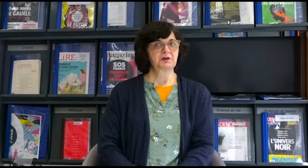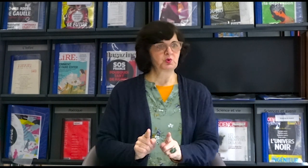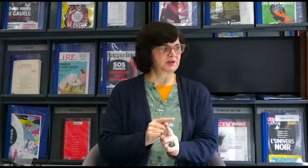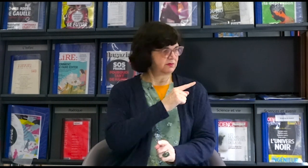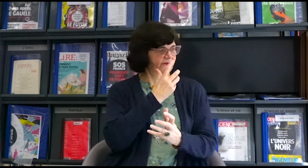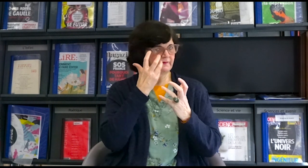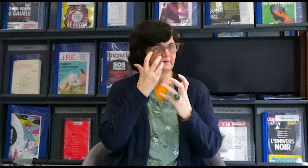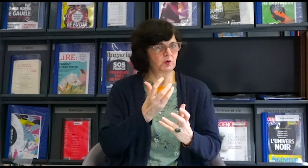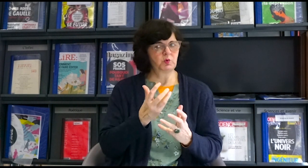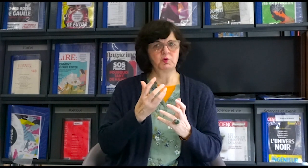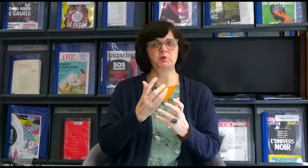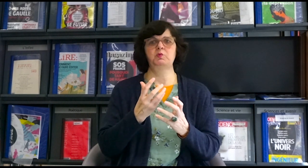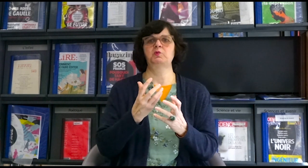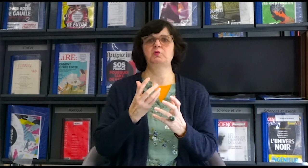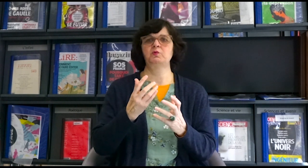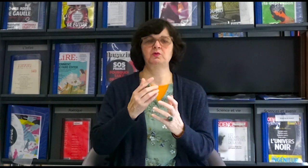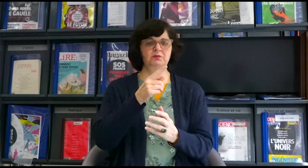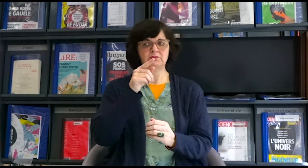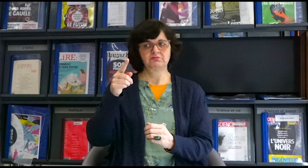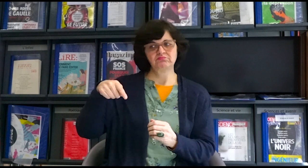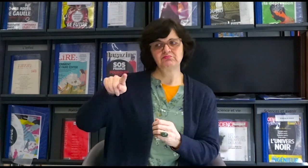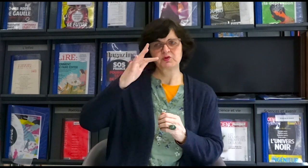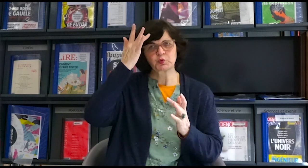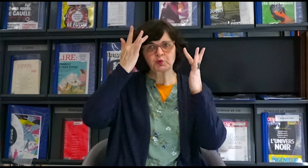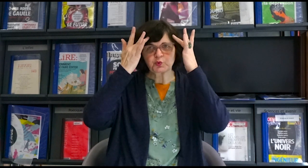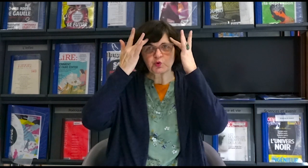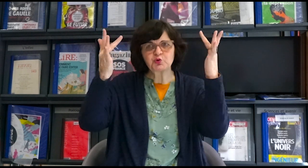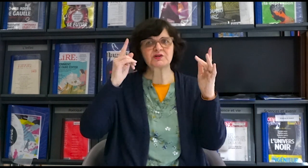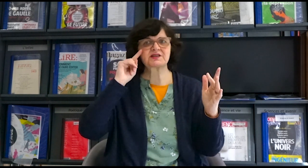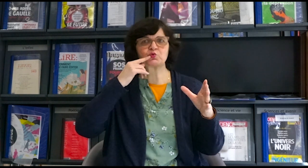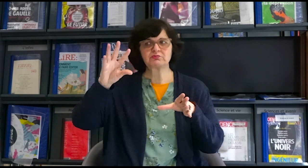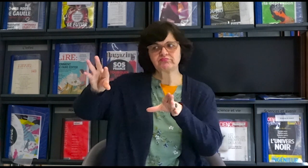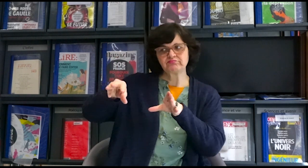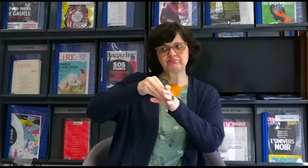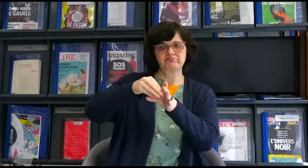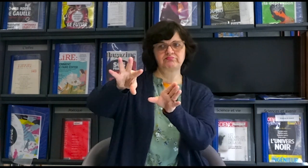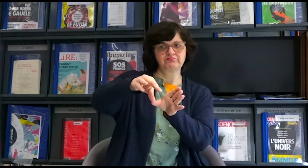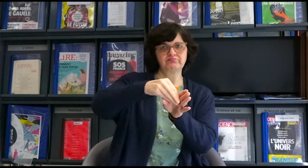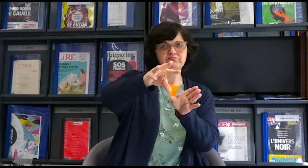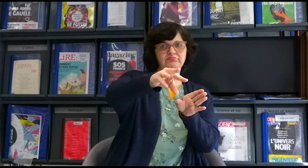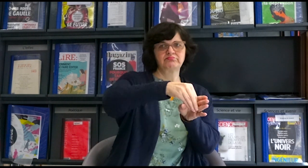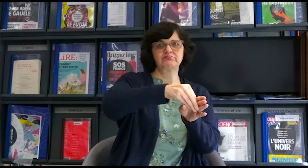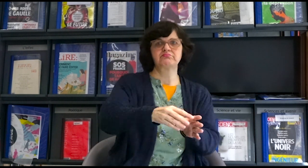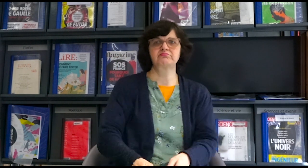Tu veux les insérer dans la culture sourde.